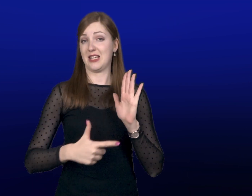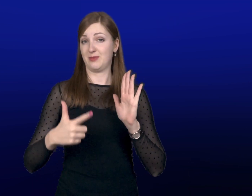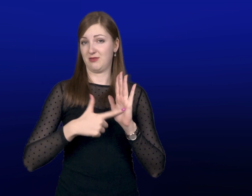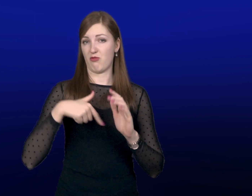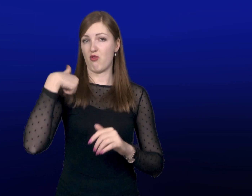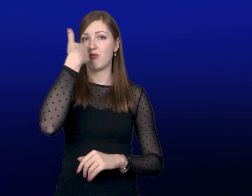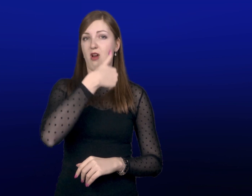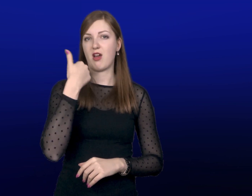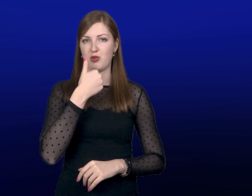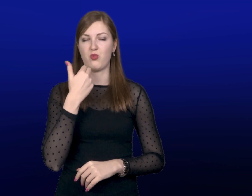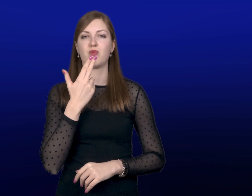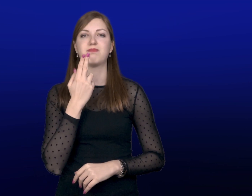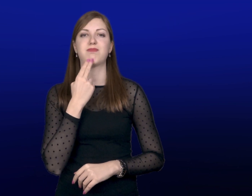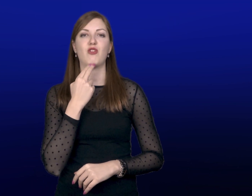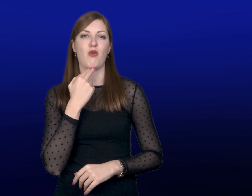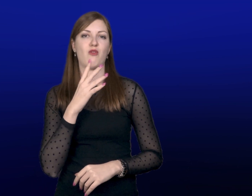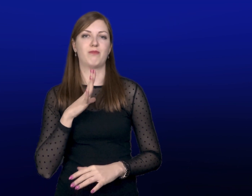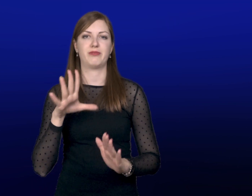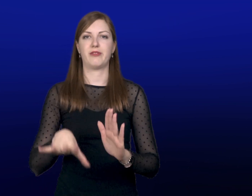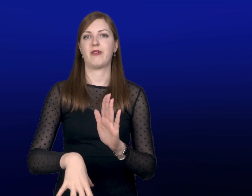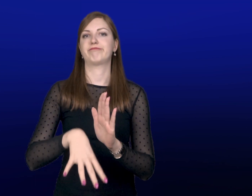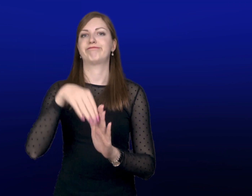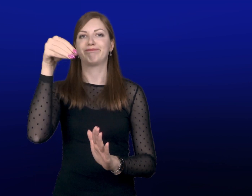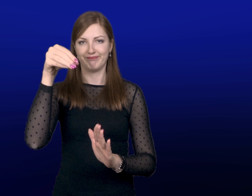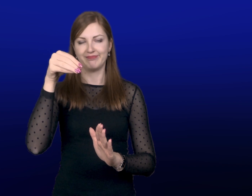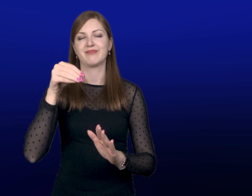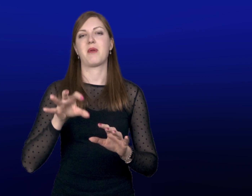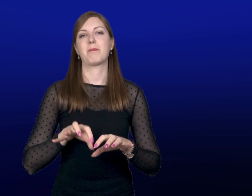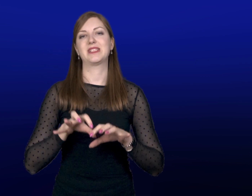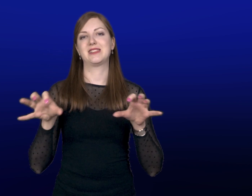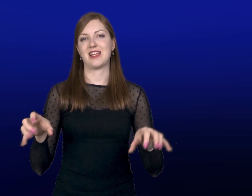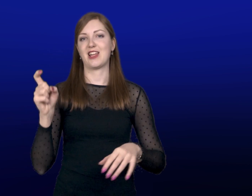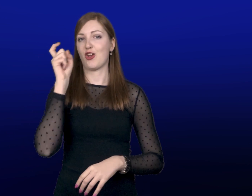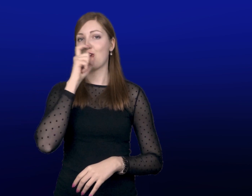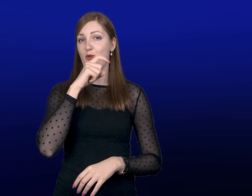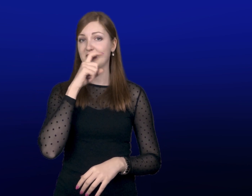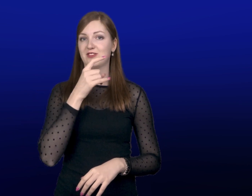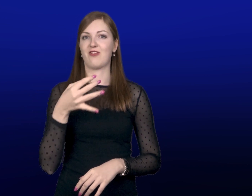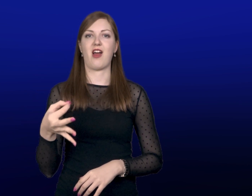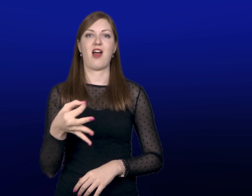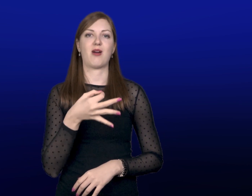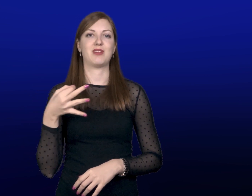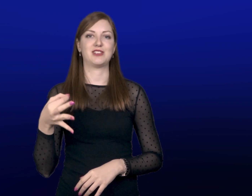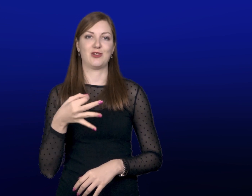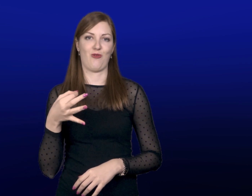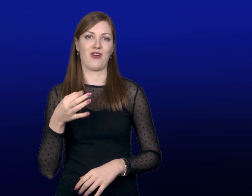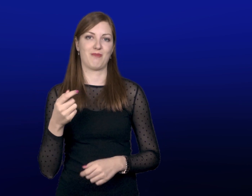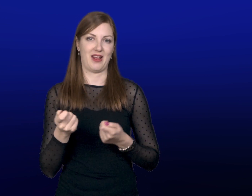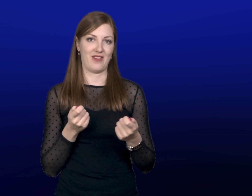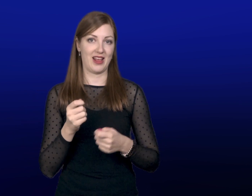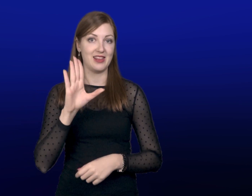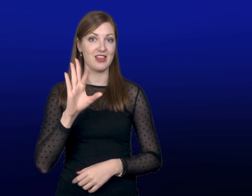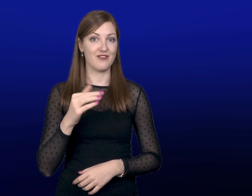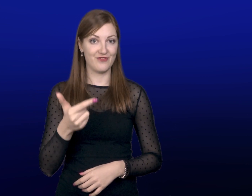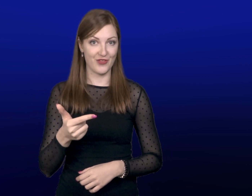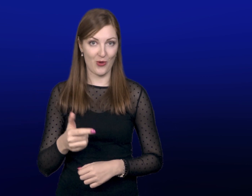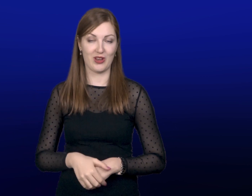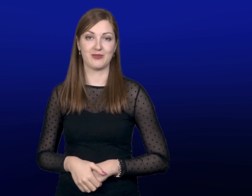В 1977 году Н.В. Бобова избирается председателем Горьковского областного правления ВОГ.